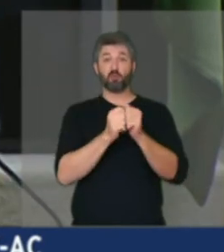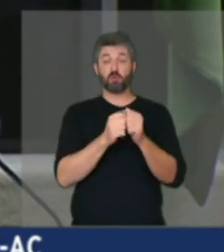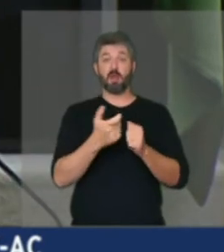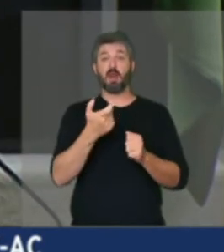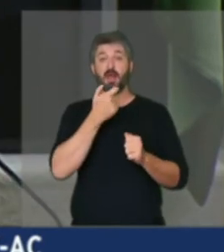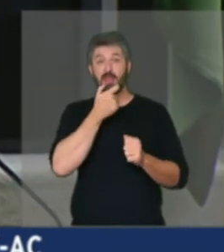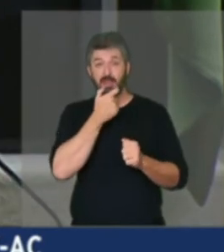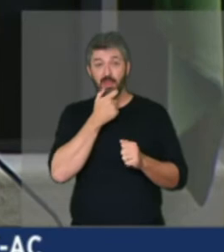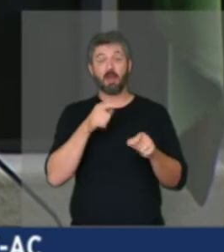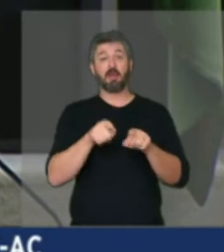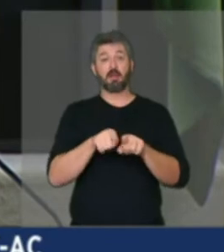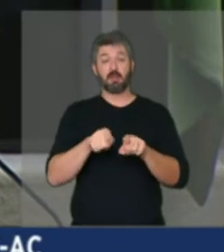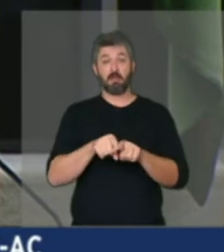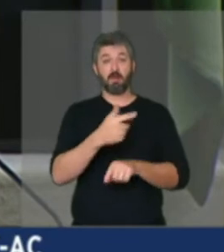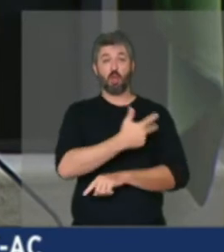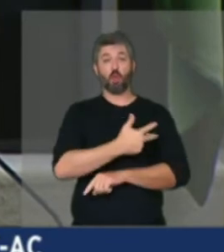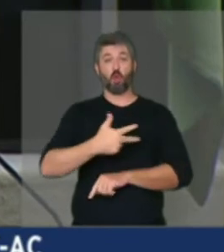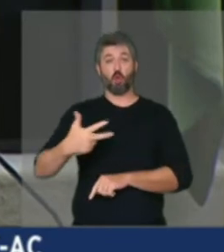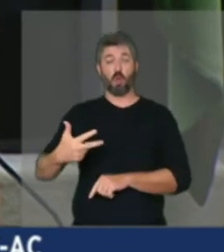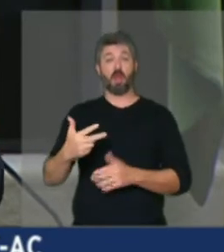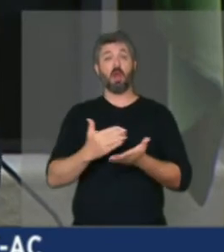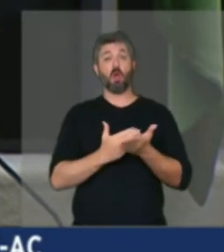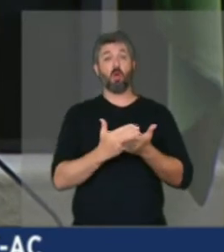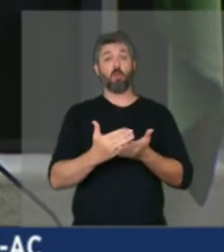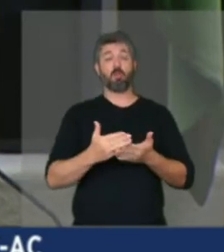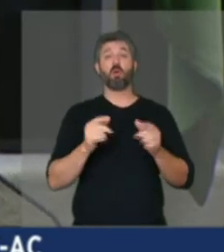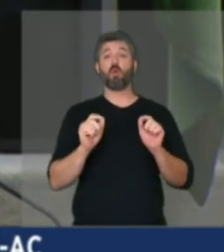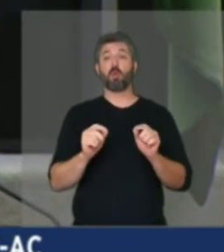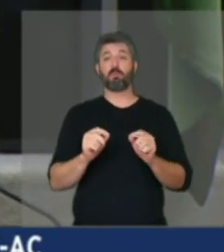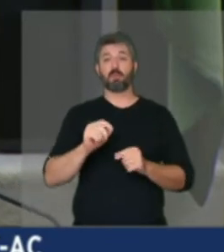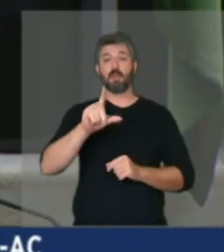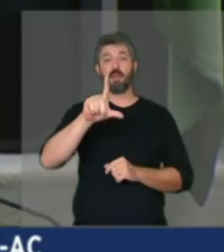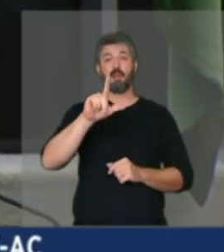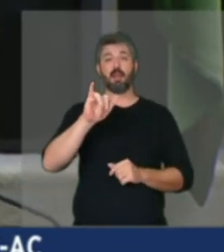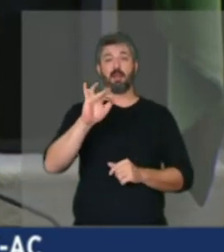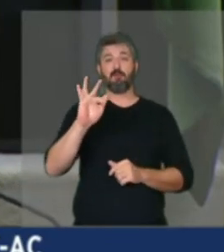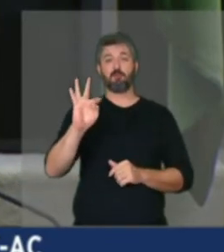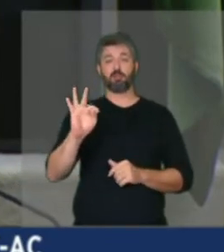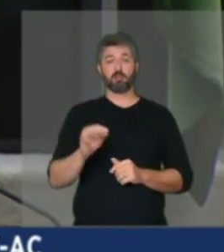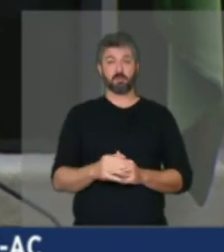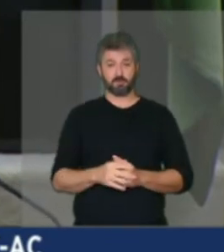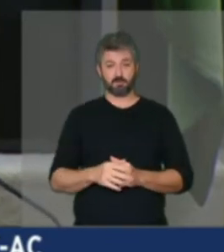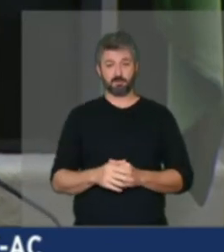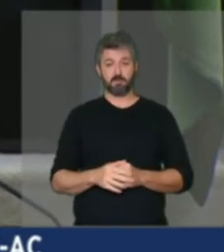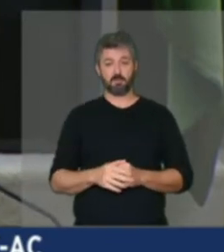NORUEGA AGORA ESTÃO COM A INICIATIVA CHAMADA LIV, QUE É UMA INICIATIVA DE ACELERAÇÃO DO FINANCIAMENTO DA BAIXA